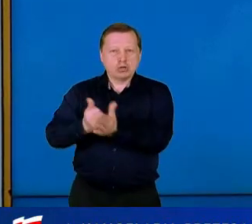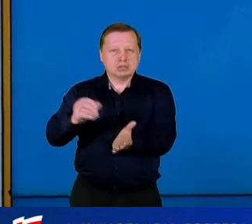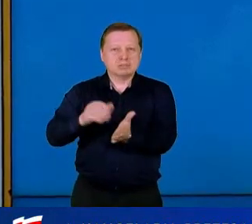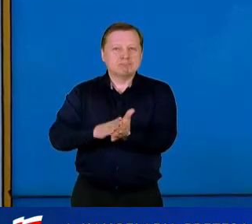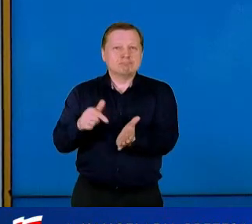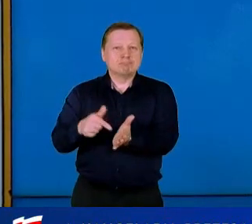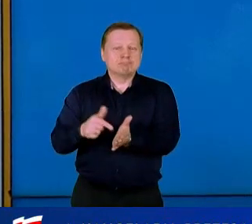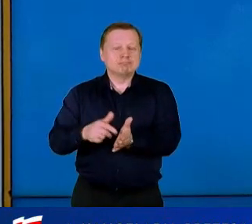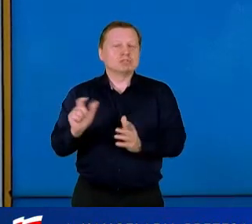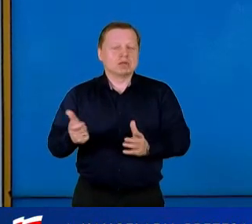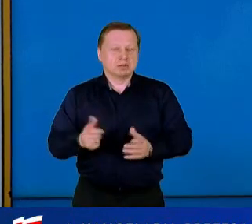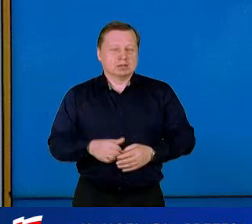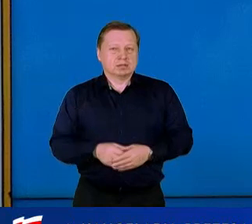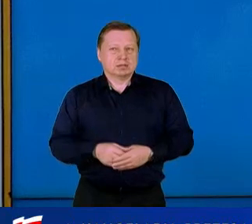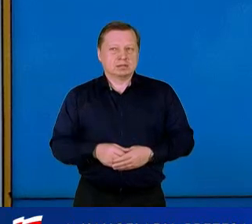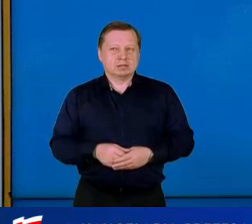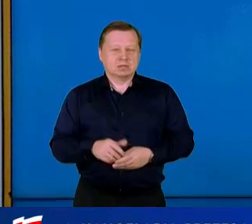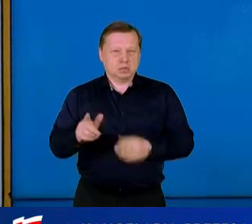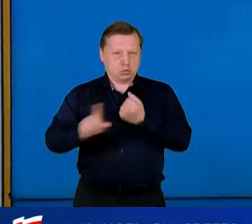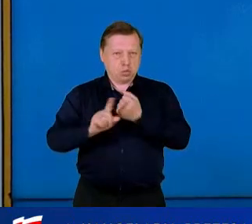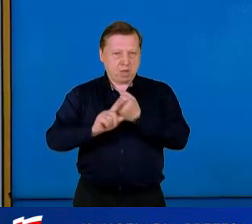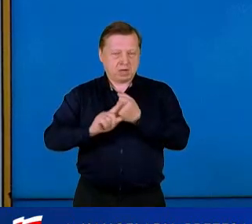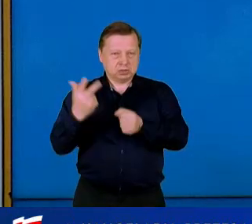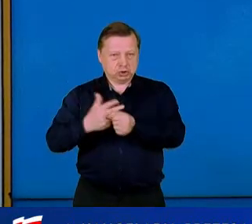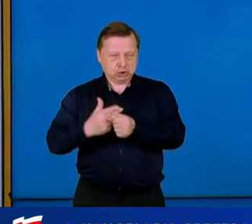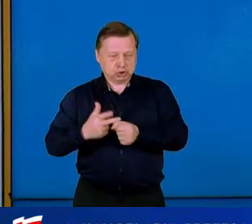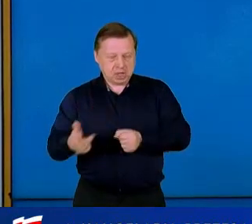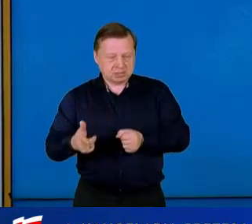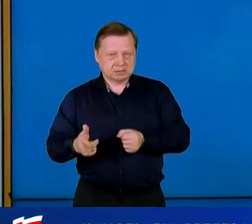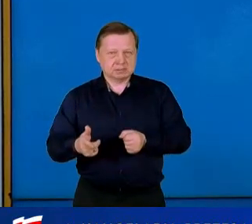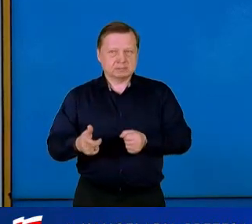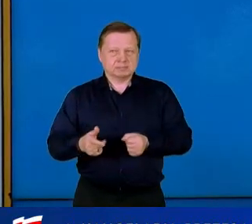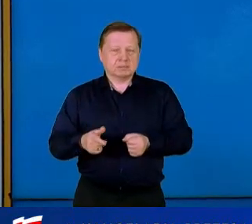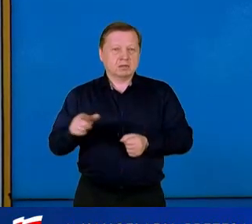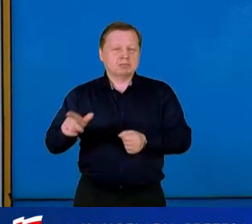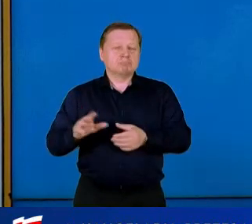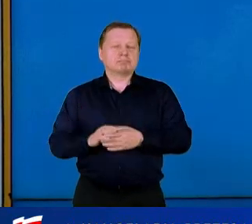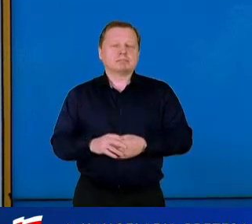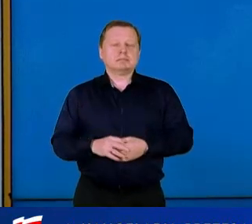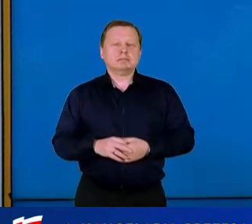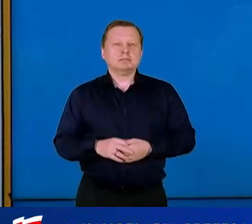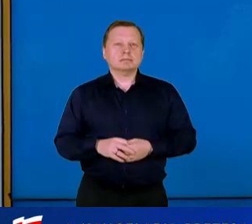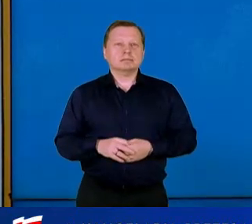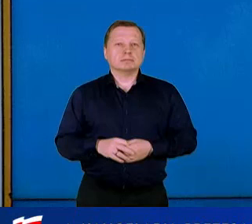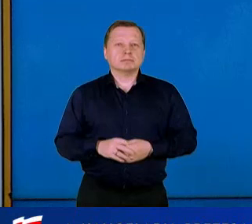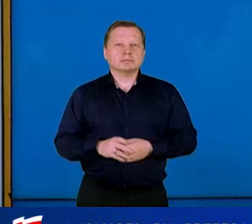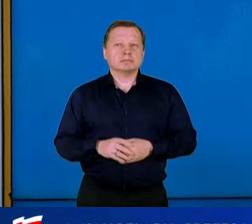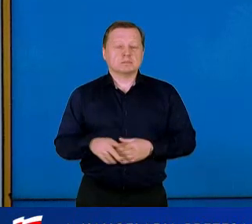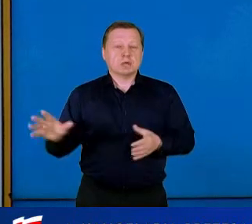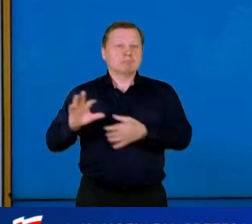jest również, w artykule 30, zależna od godności człowieka.